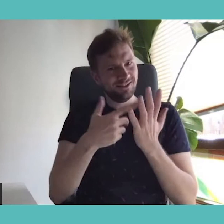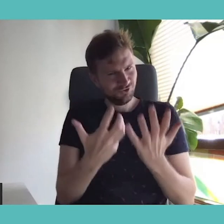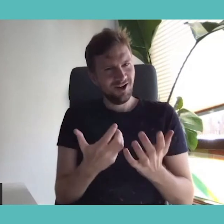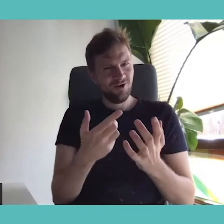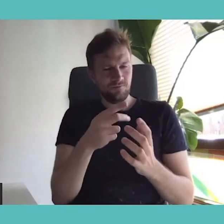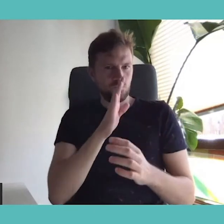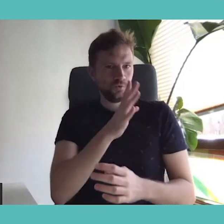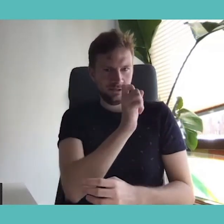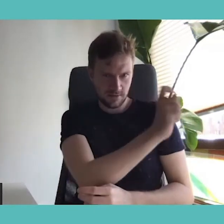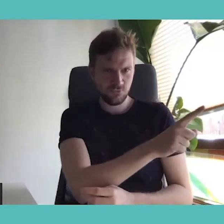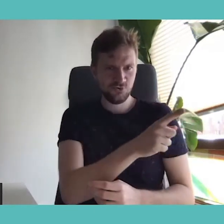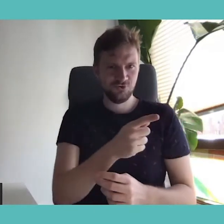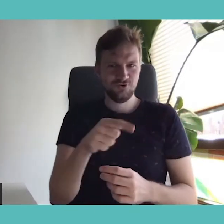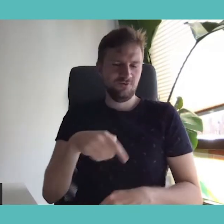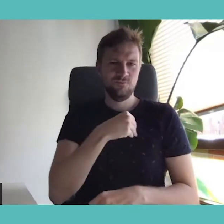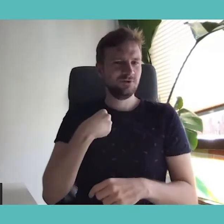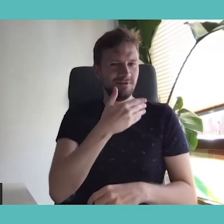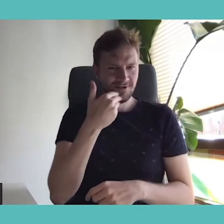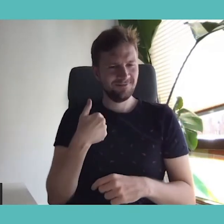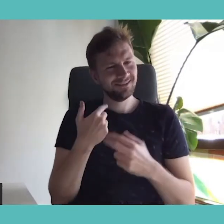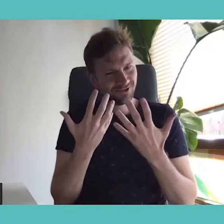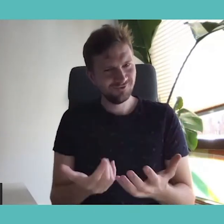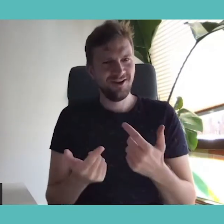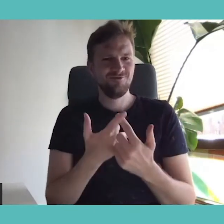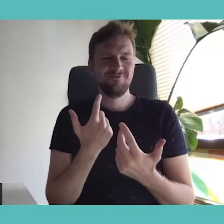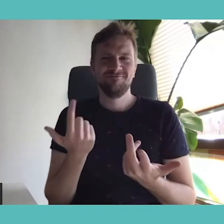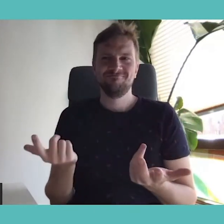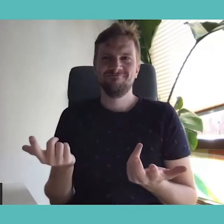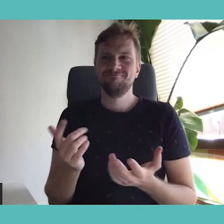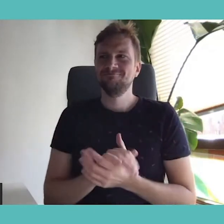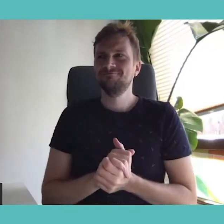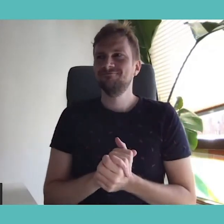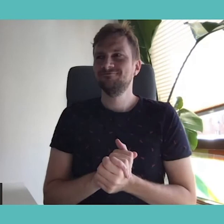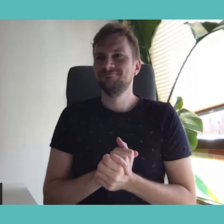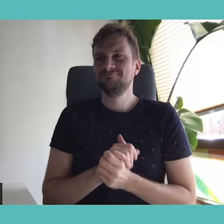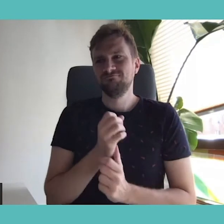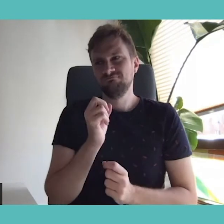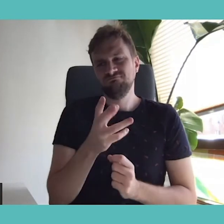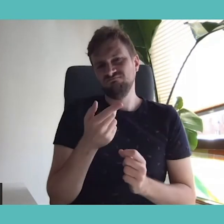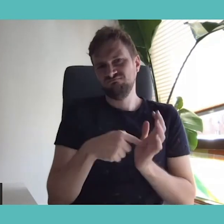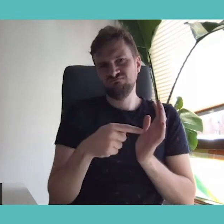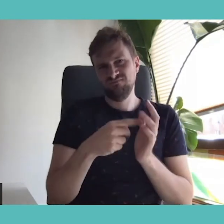Chciałbym, żeby było jak w Stanach, na razie w Polsce nie ma takiej możliwości.